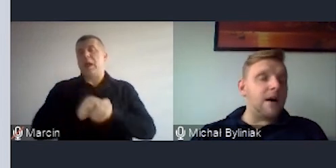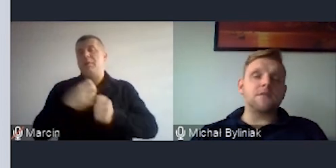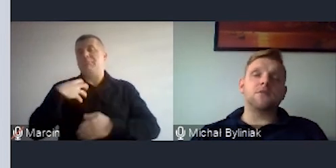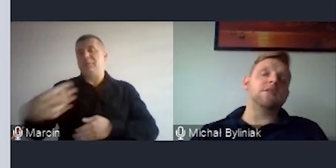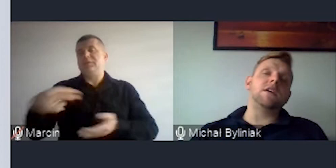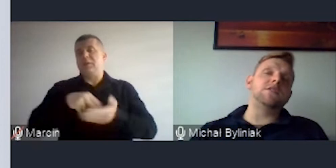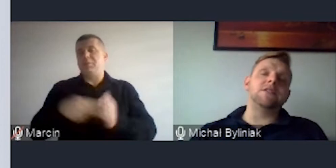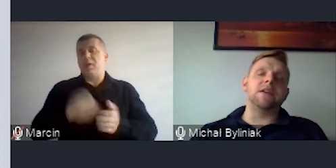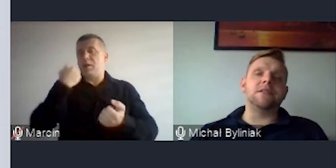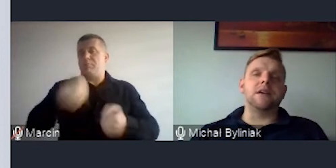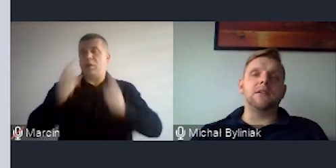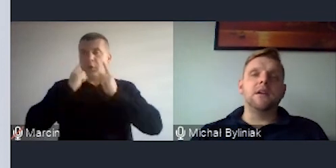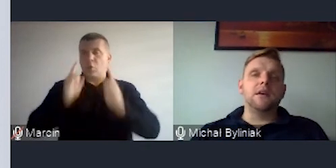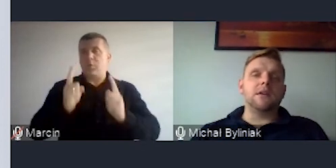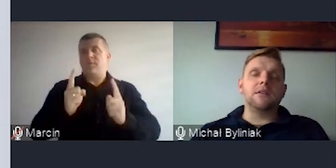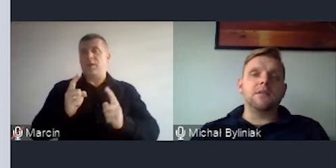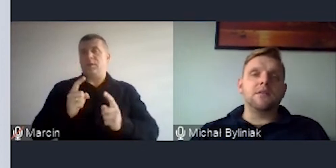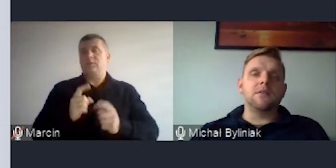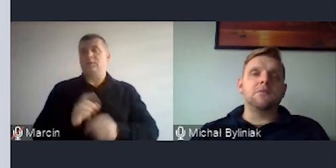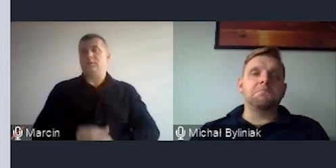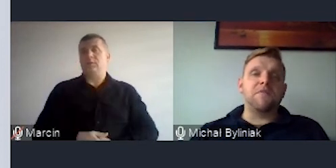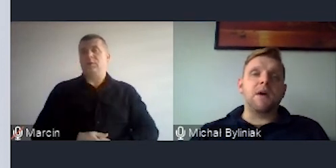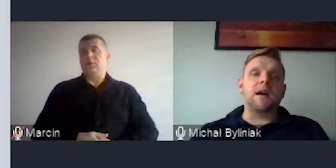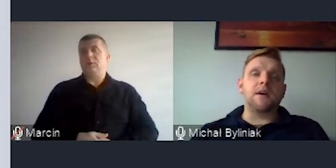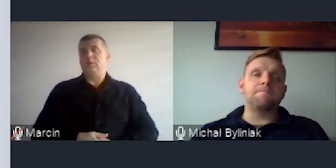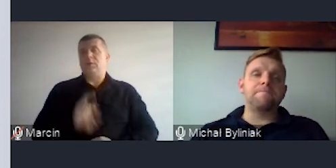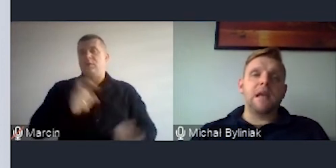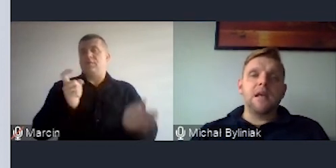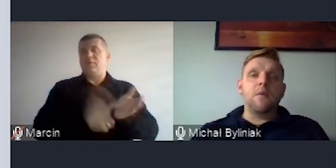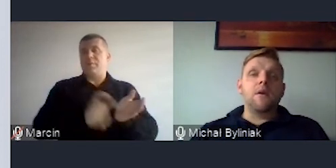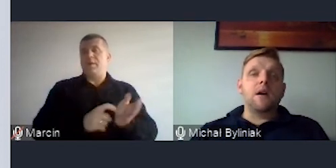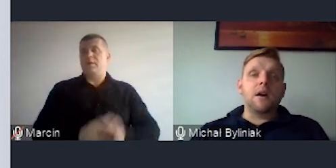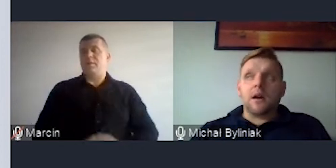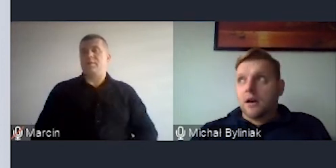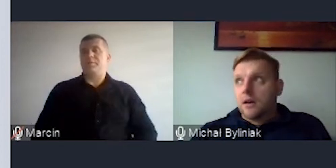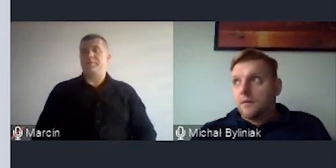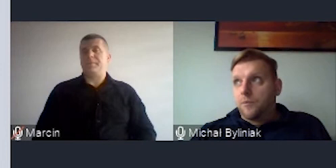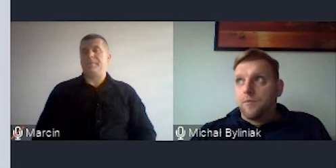Bardzo uważajcie na te wymagania.